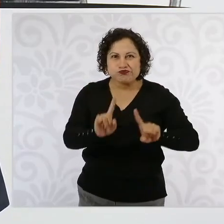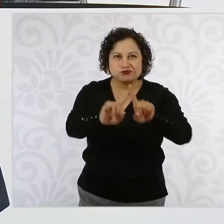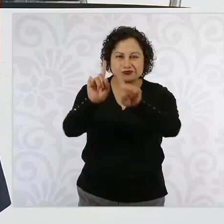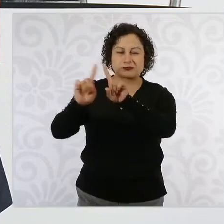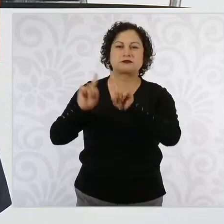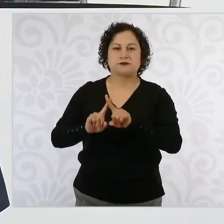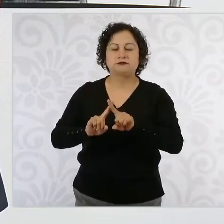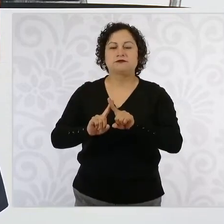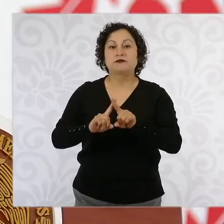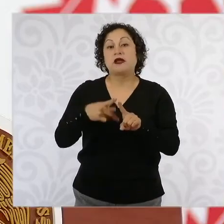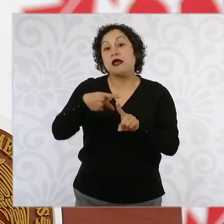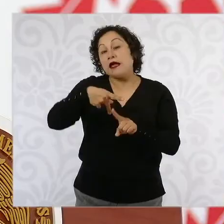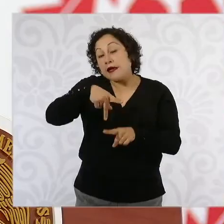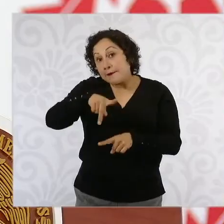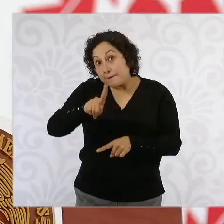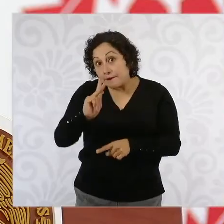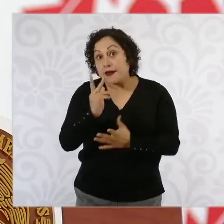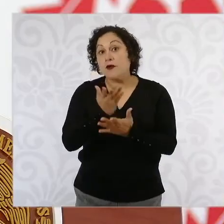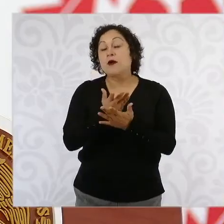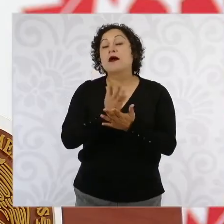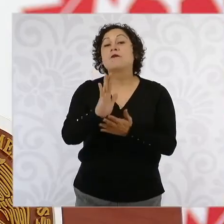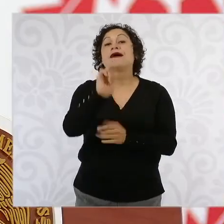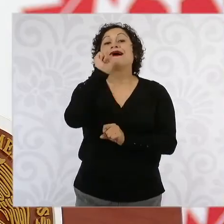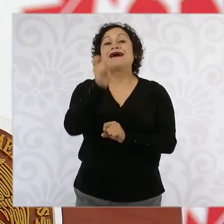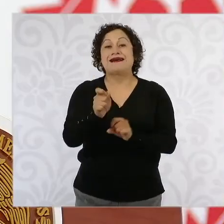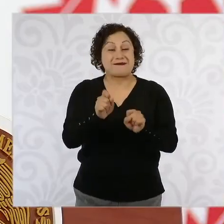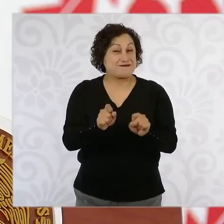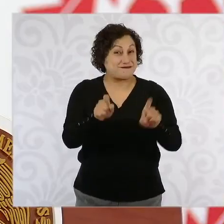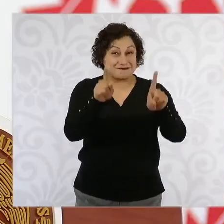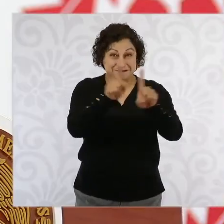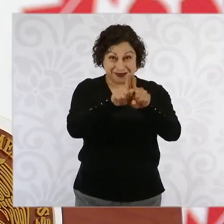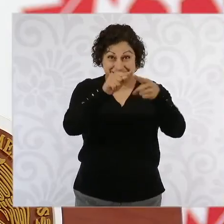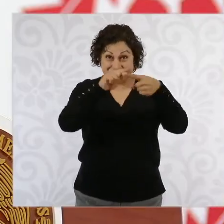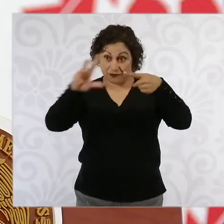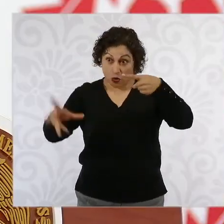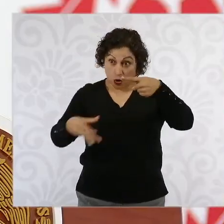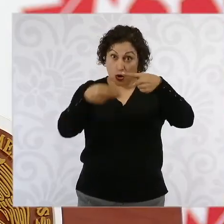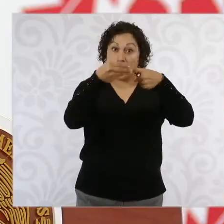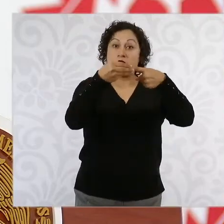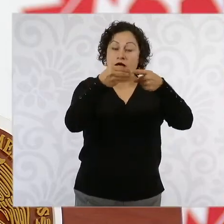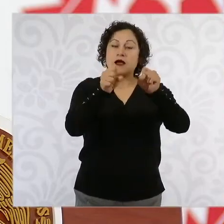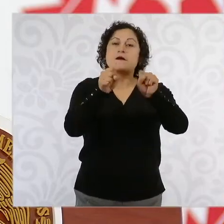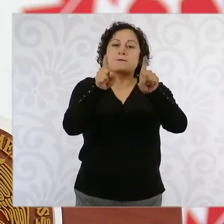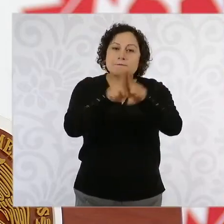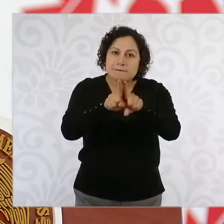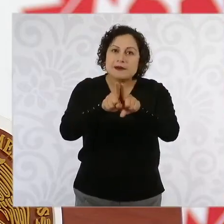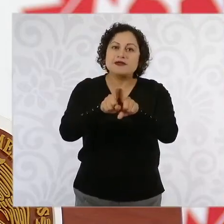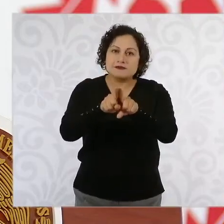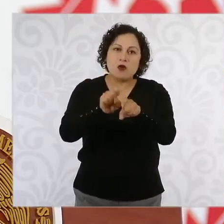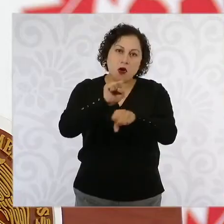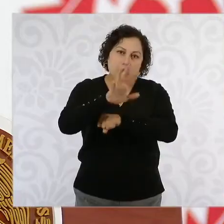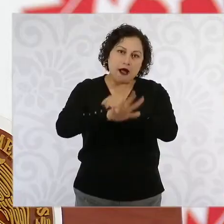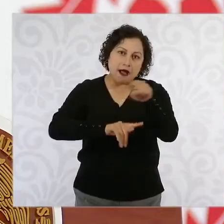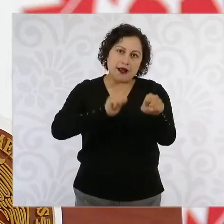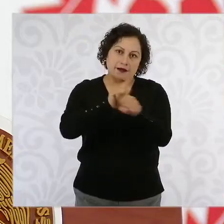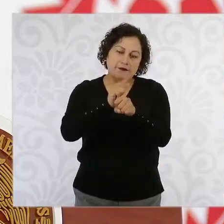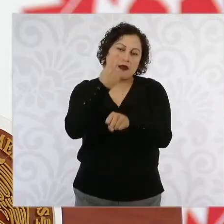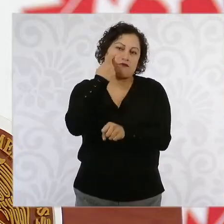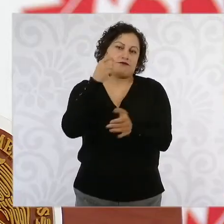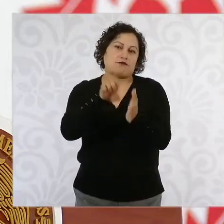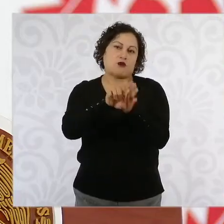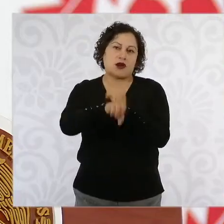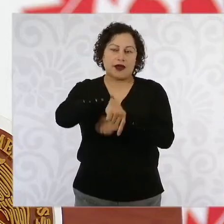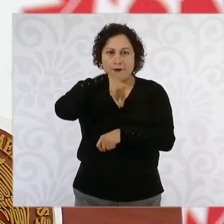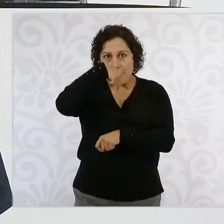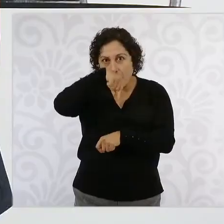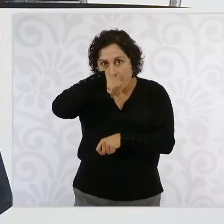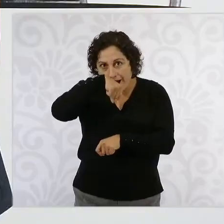con ello también prevalecen animales como es el caso del guajolote animales que forman parte de